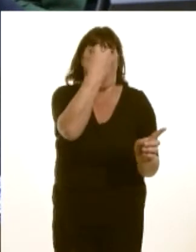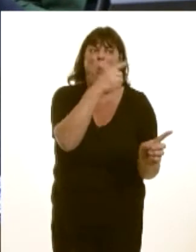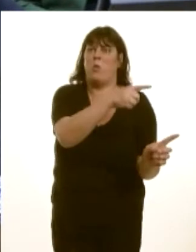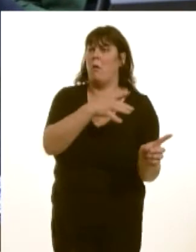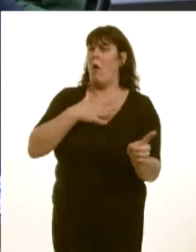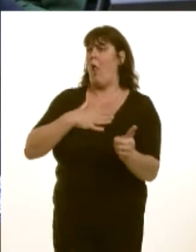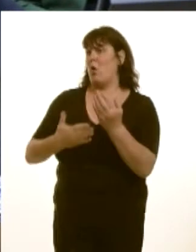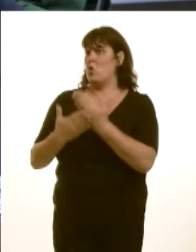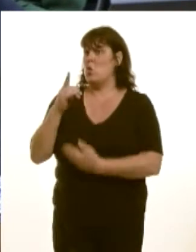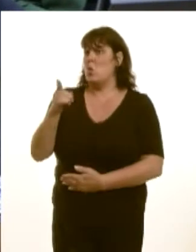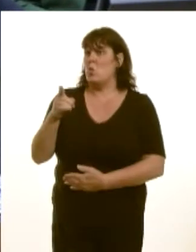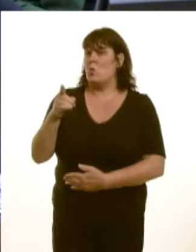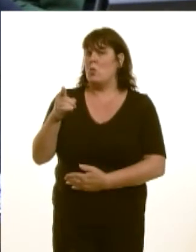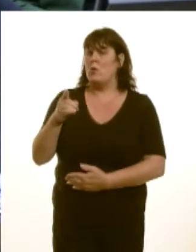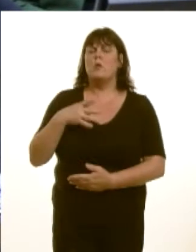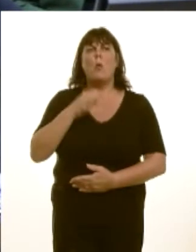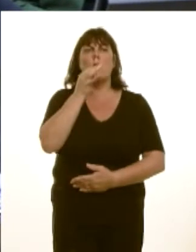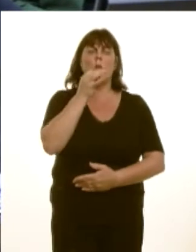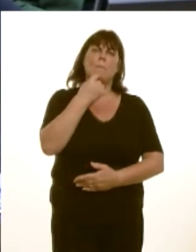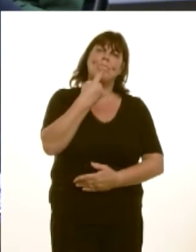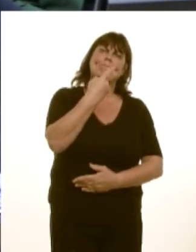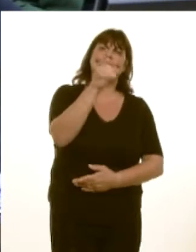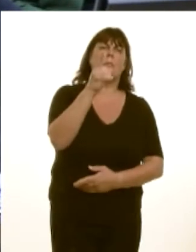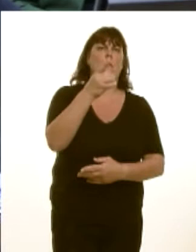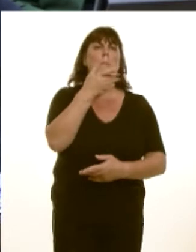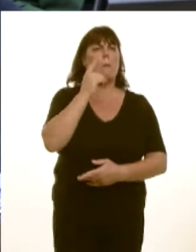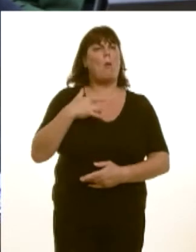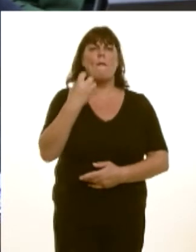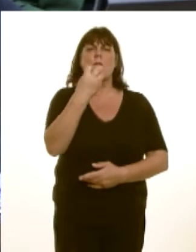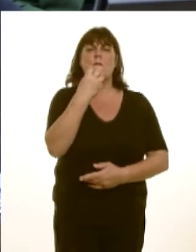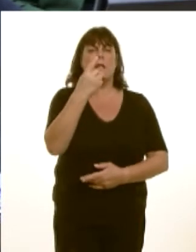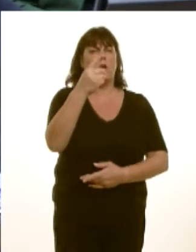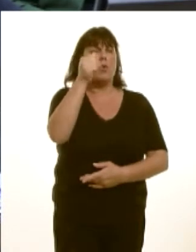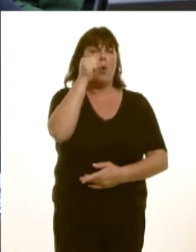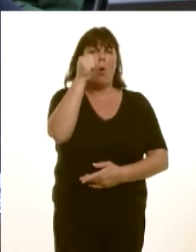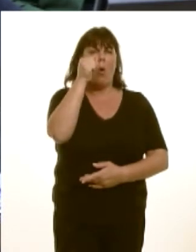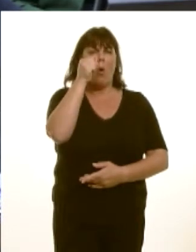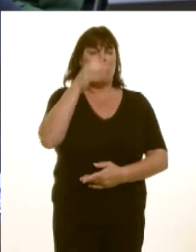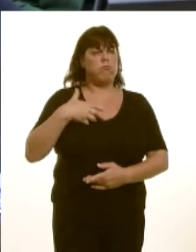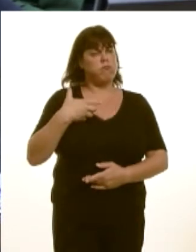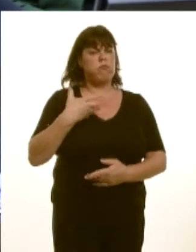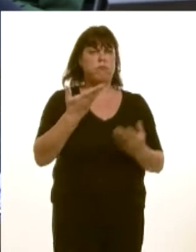Felly, byddwn yn dweud wth drigolion y Fflint fy mod yn gwybod bod cynlluniau yno i sicrhau